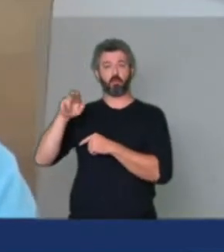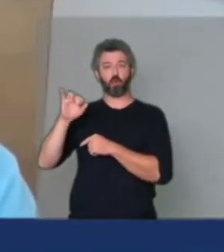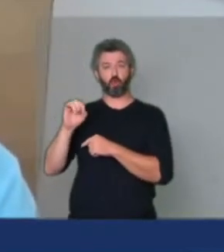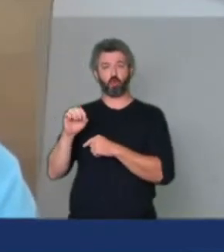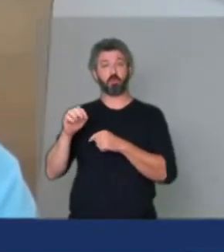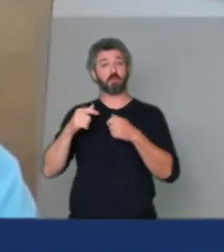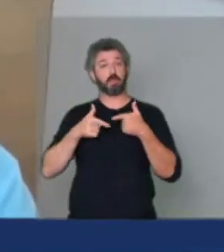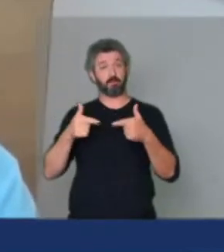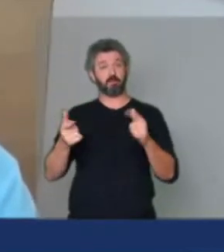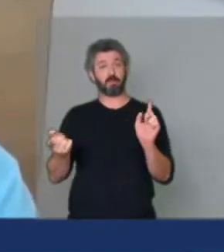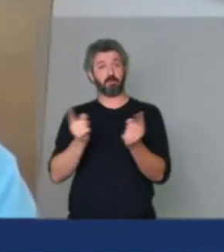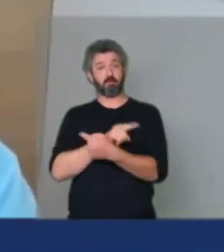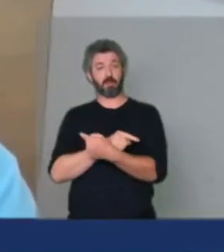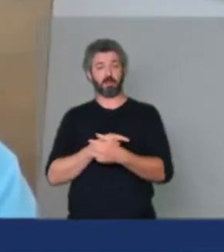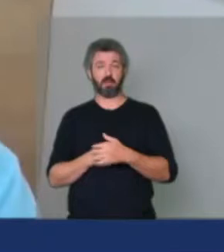REFORMA AMPLA QUE... QUE